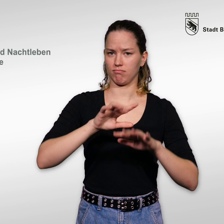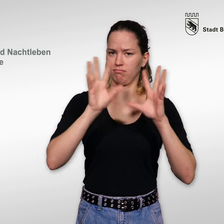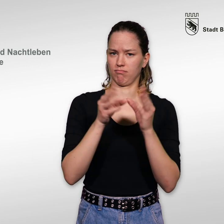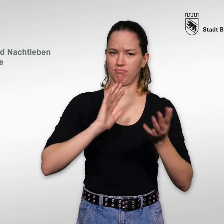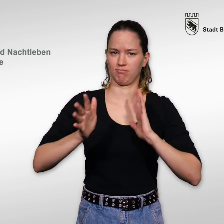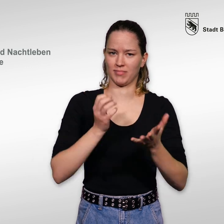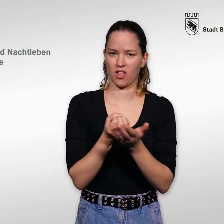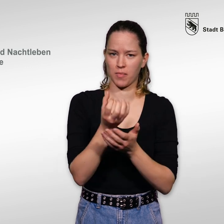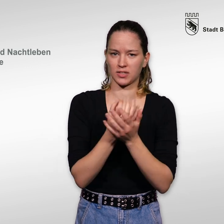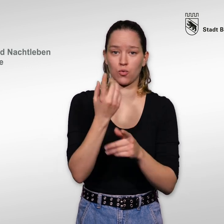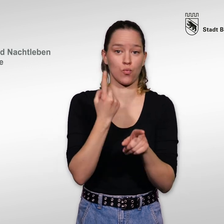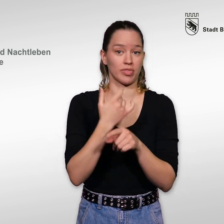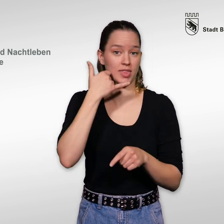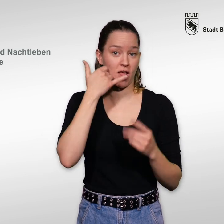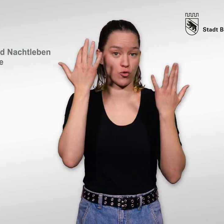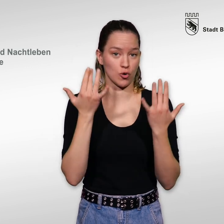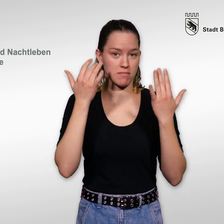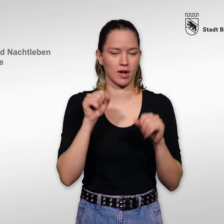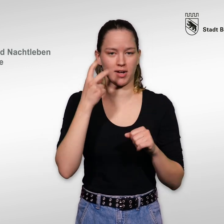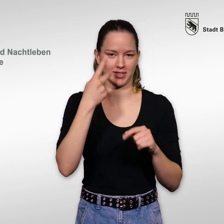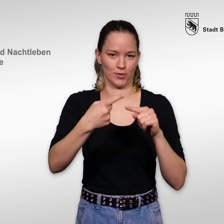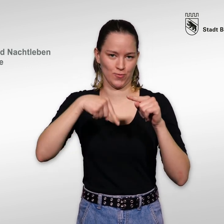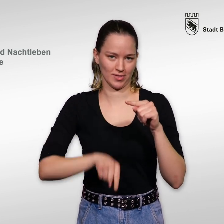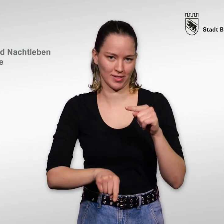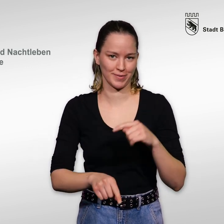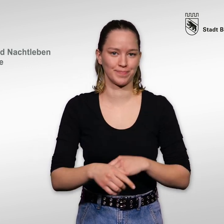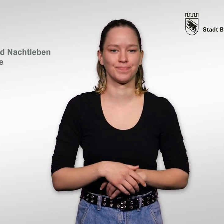Diese Informationen und die Telefonnummer findest du unter diesem Video.